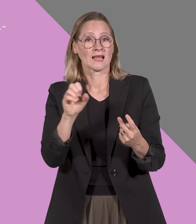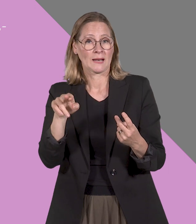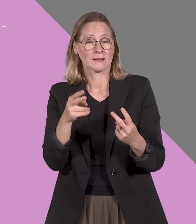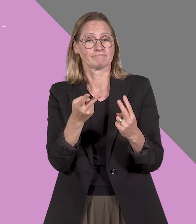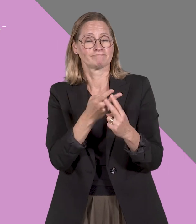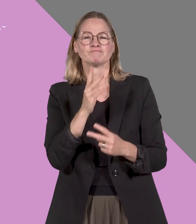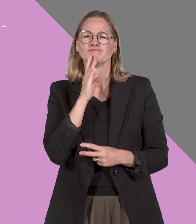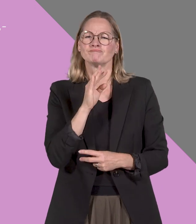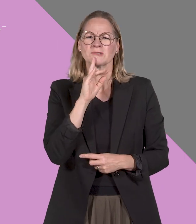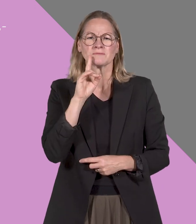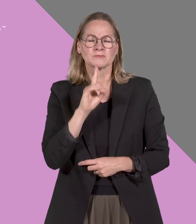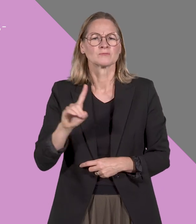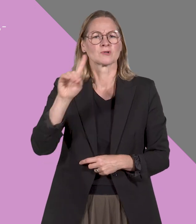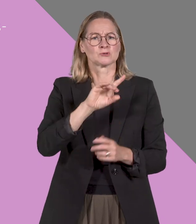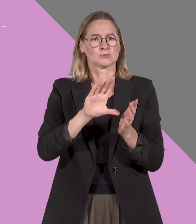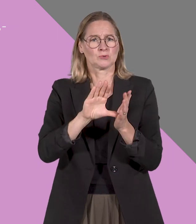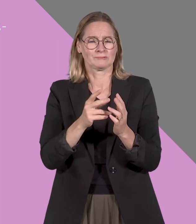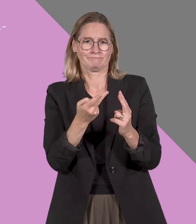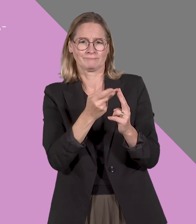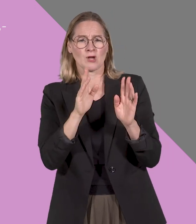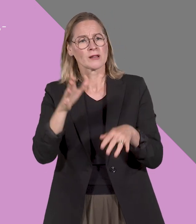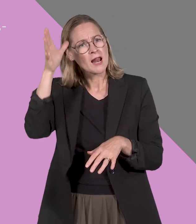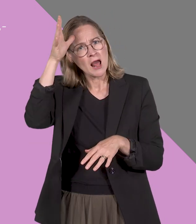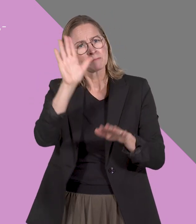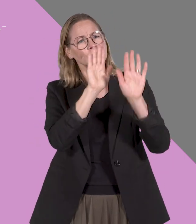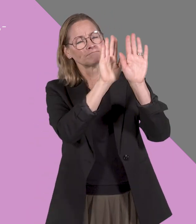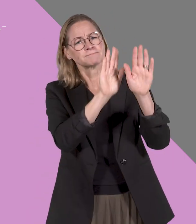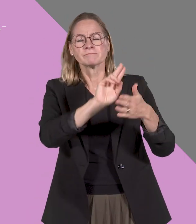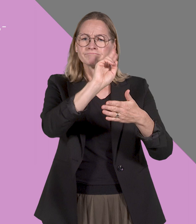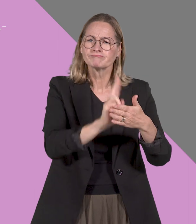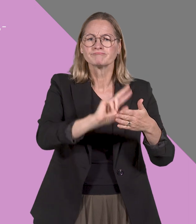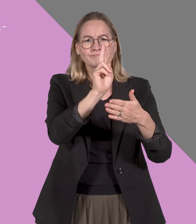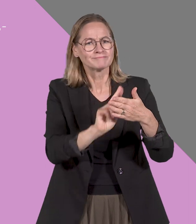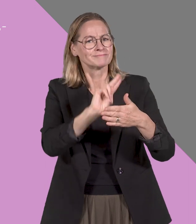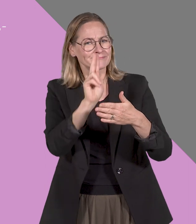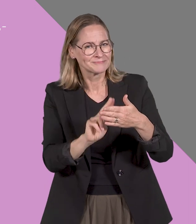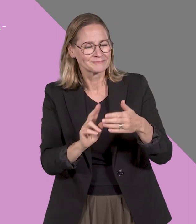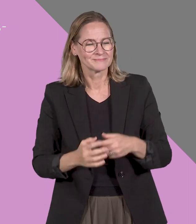kertovat viime vuoden syksystään Lapissa taidetta luoden.